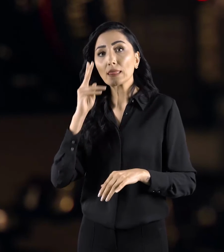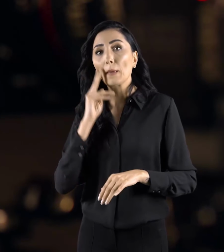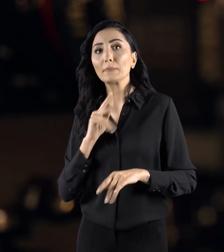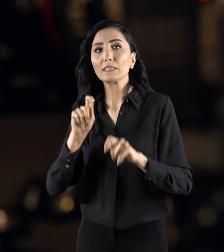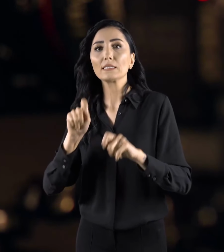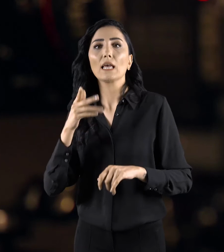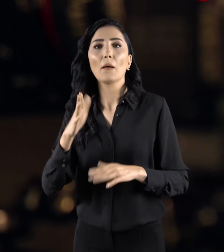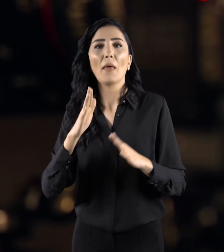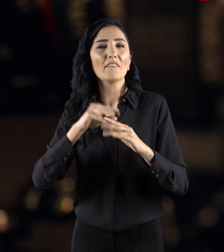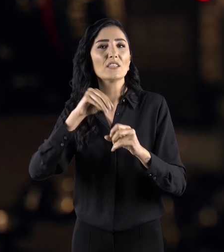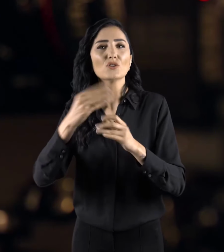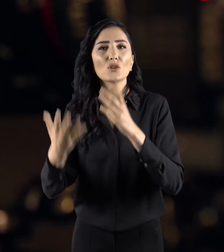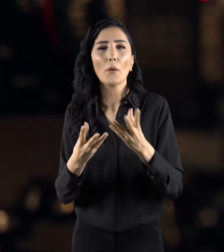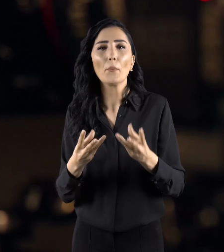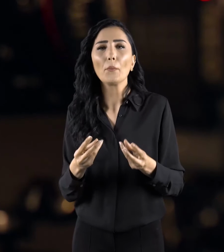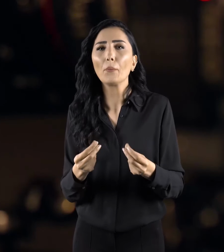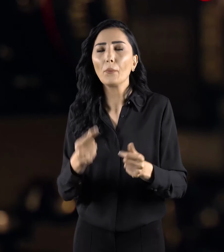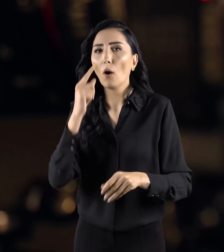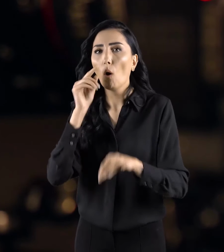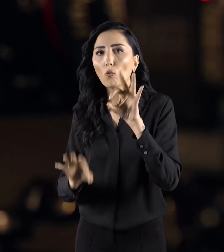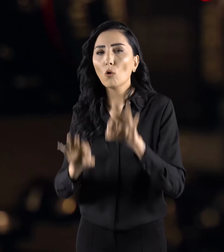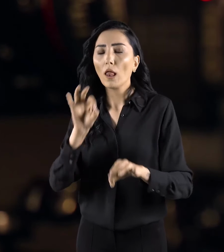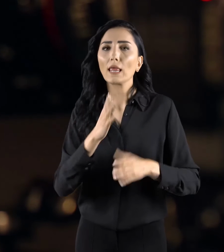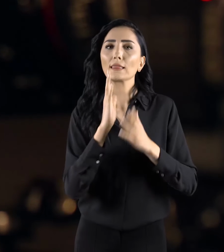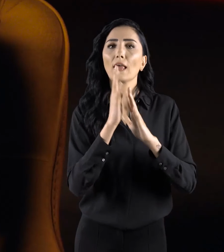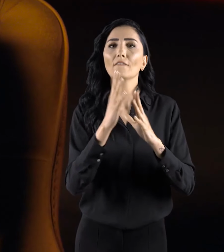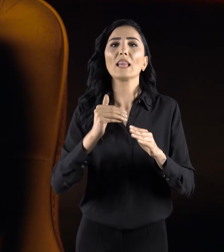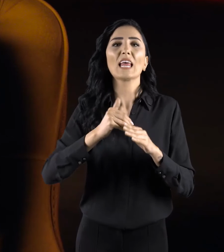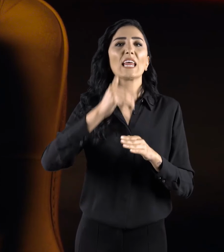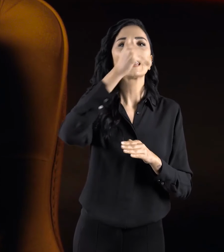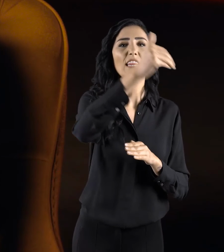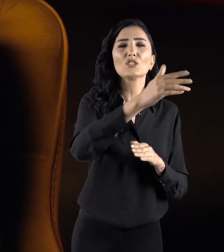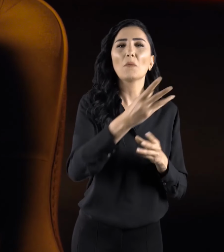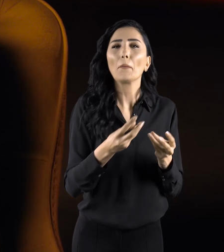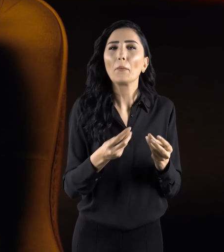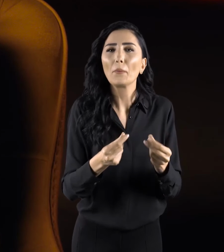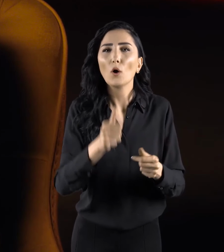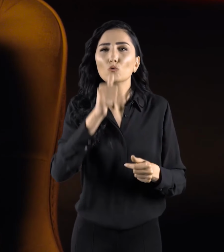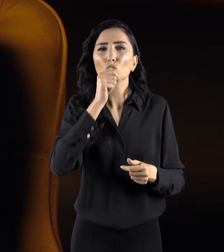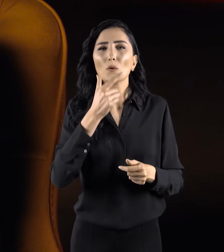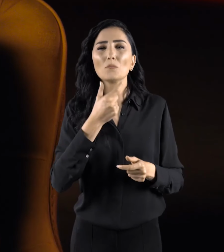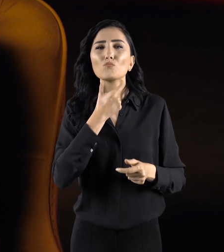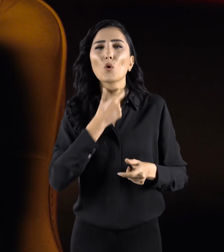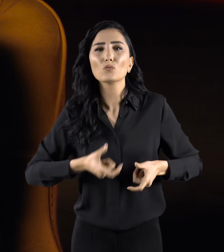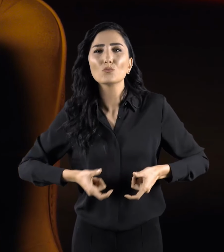közleri kontrol etmeye devam edin. Dış mekân kalıntıları, kanalizasyon borularında yüksek miktarda bakteri